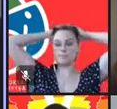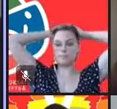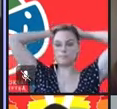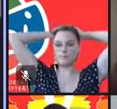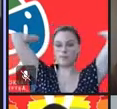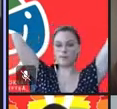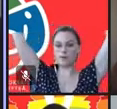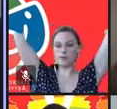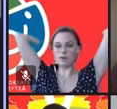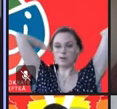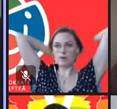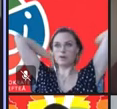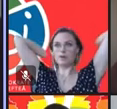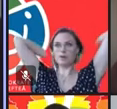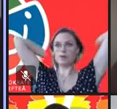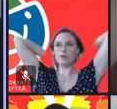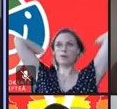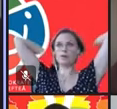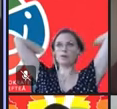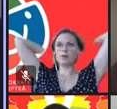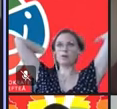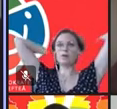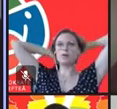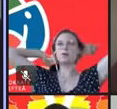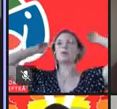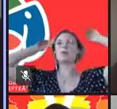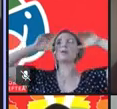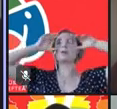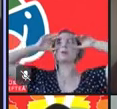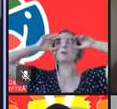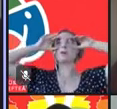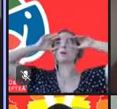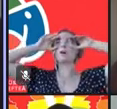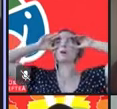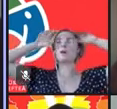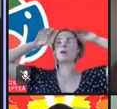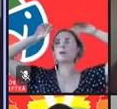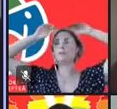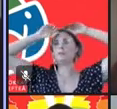Eller har för avsikt att de att de mindre partierna ska riskera att falla utom för mig